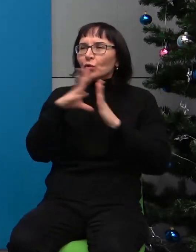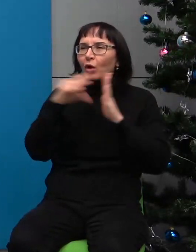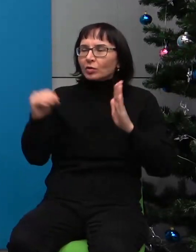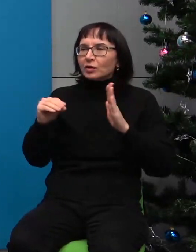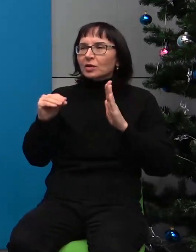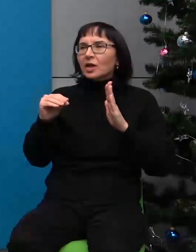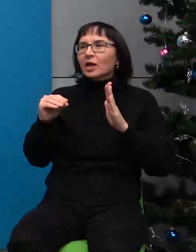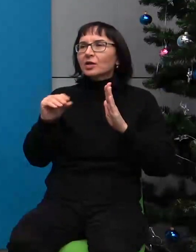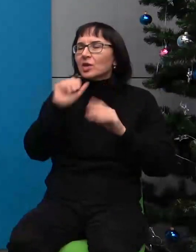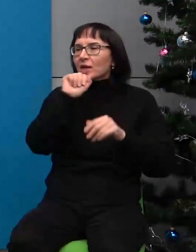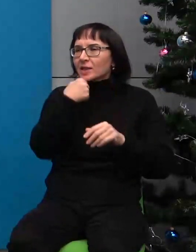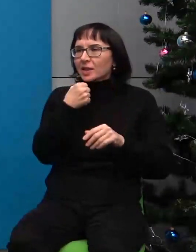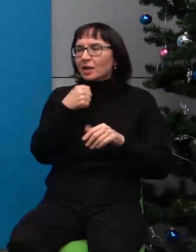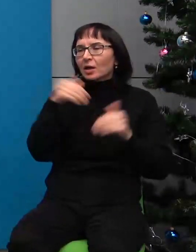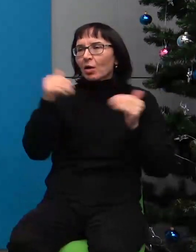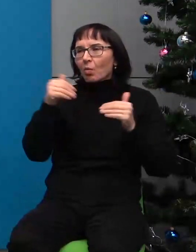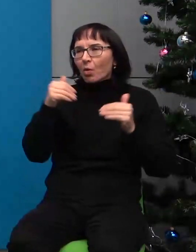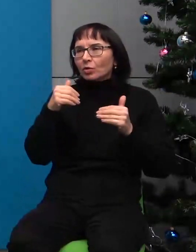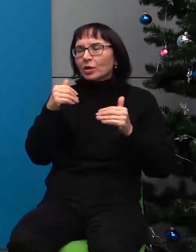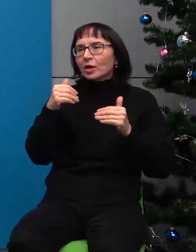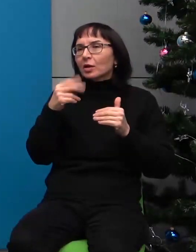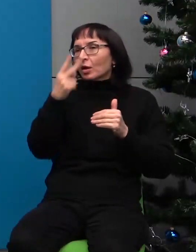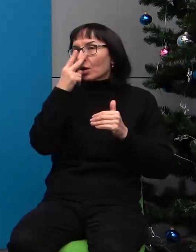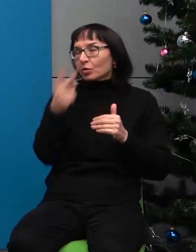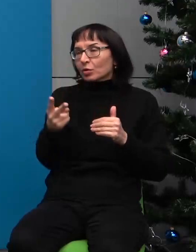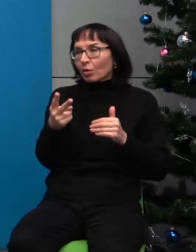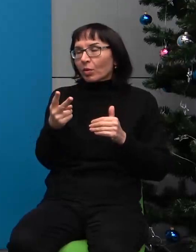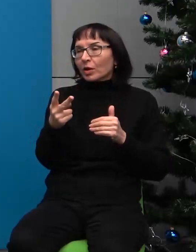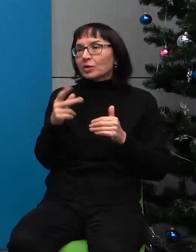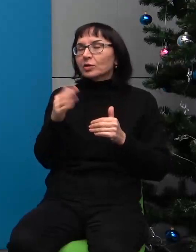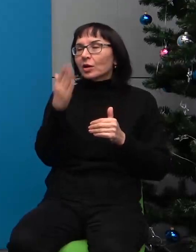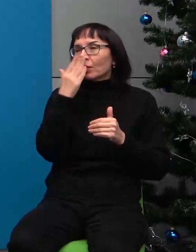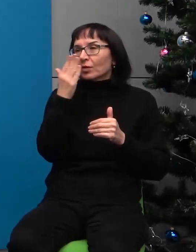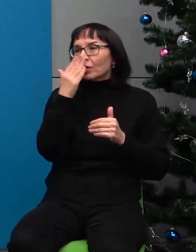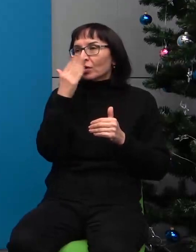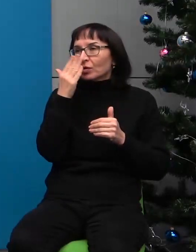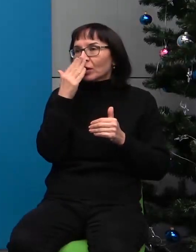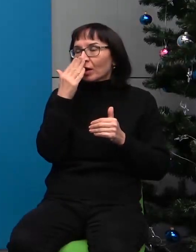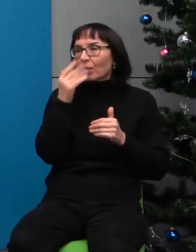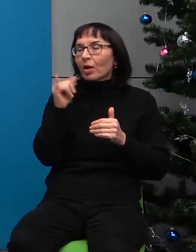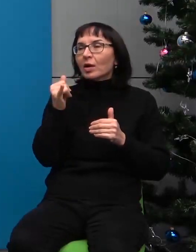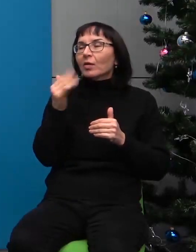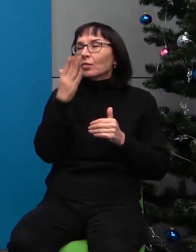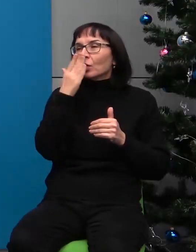więc można sobie wyobrazić, zobaczyć jak to wyglądało, jak wyglądało jego życie, jego zdjęcia.